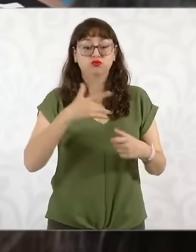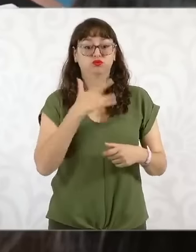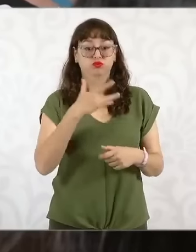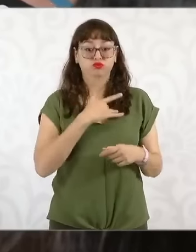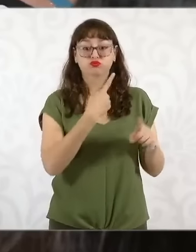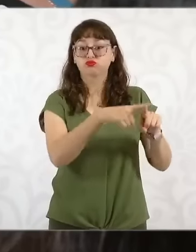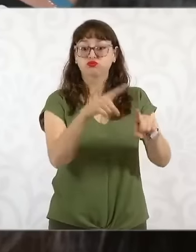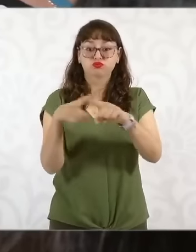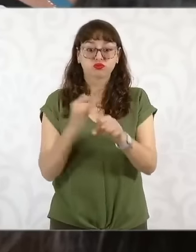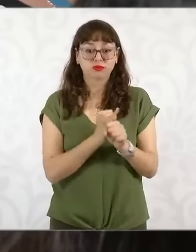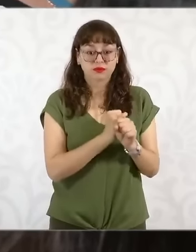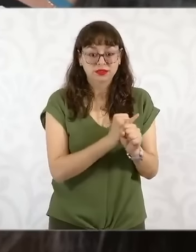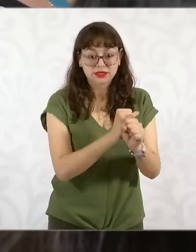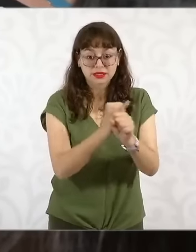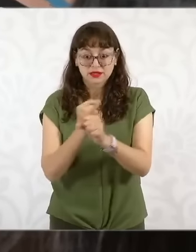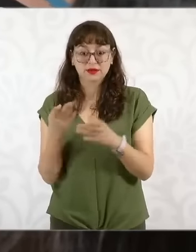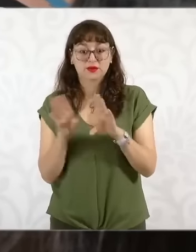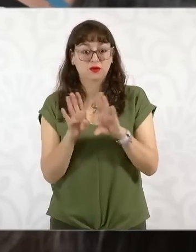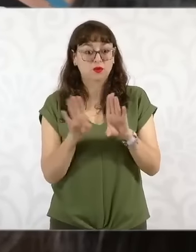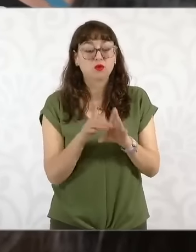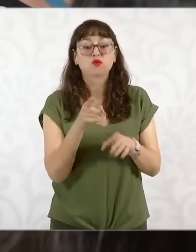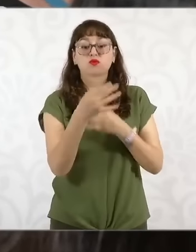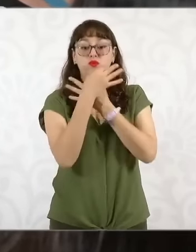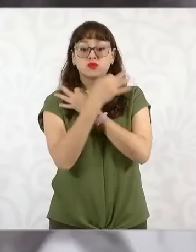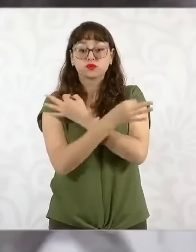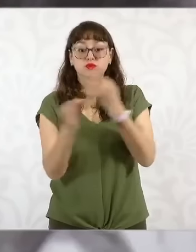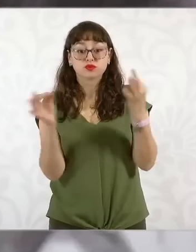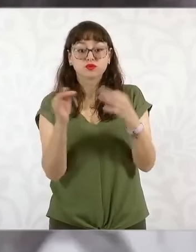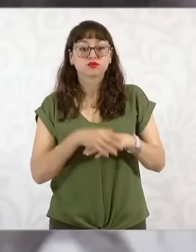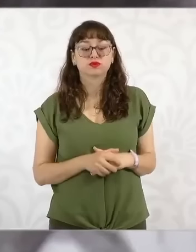¿Cuál sería el mensaje de usted como titular de seguridad? Sería todo. Muchas gracias. Que